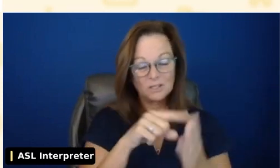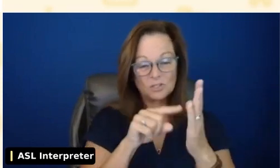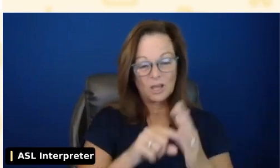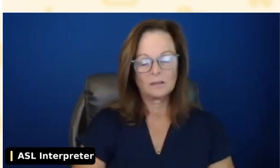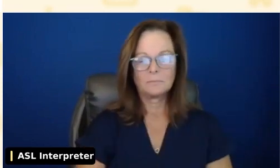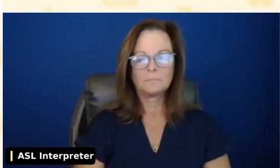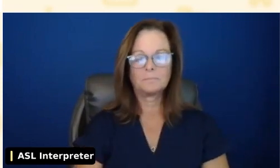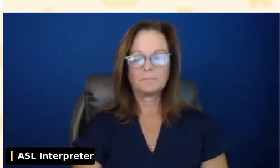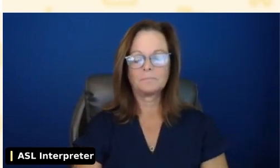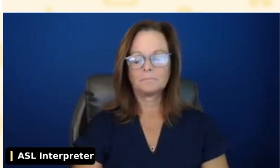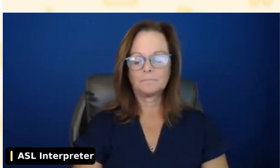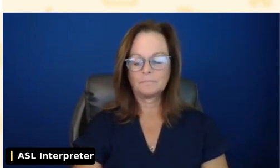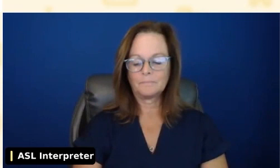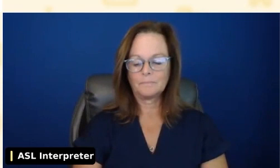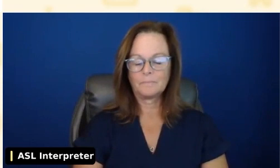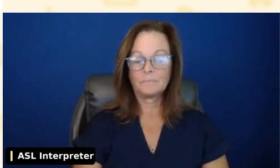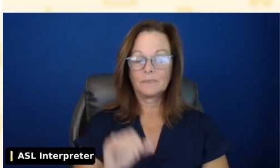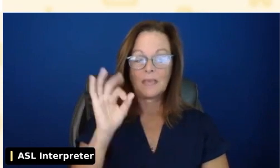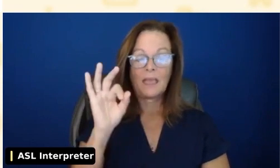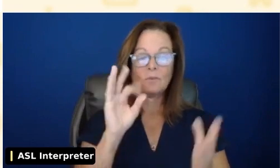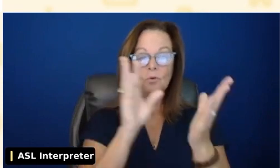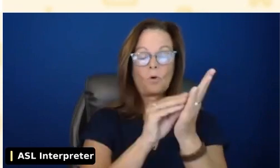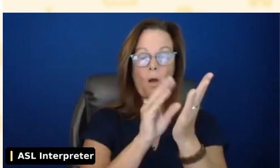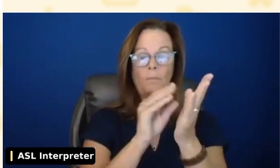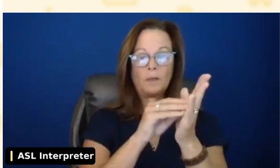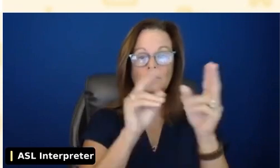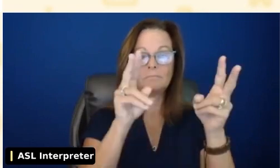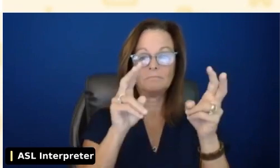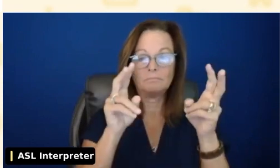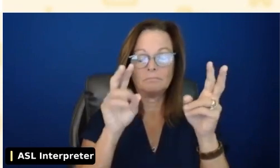Y si copias contenido accesible , como si encuentras una imagen